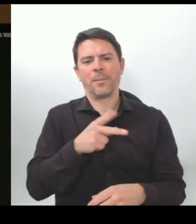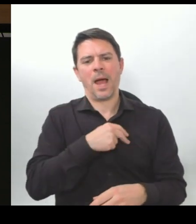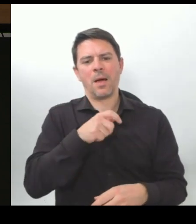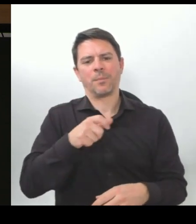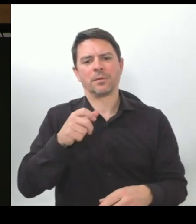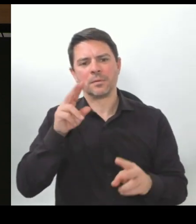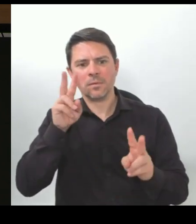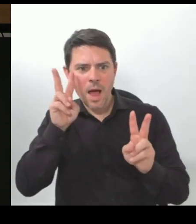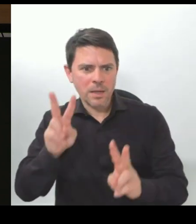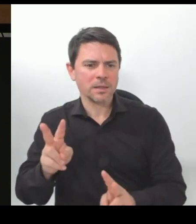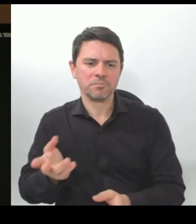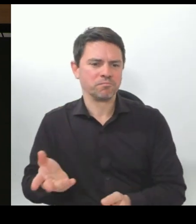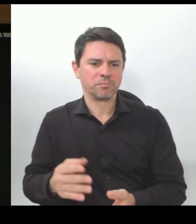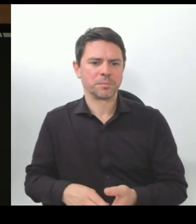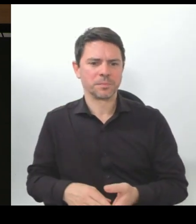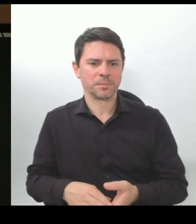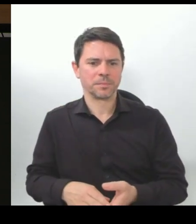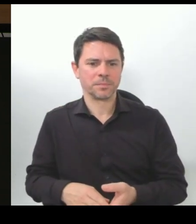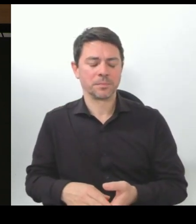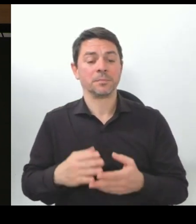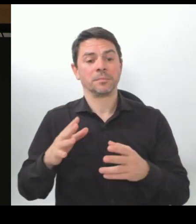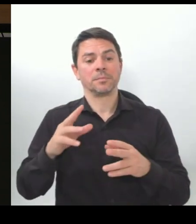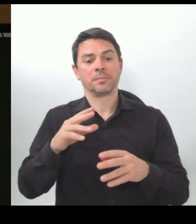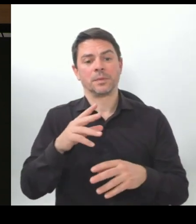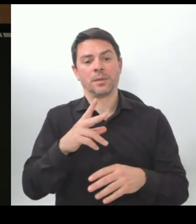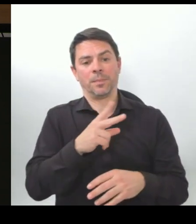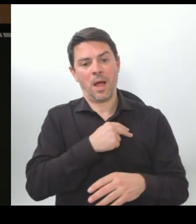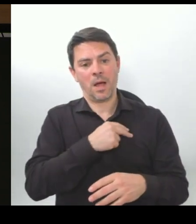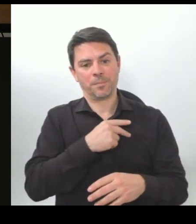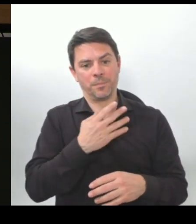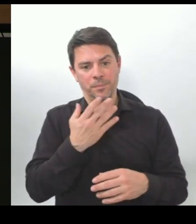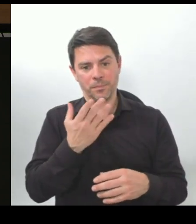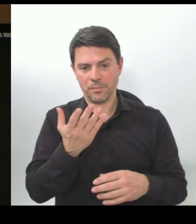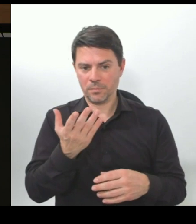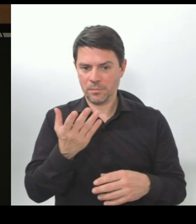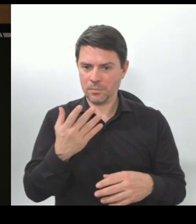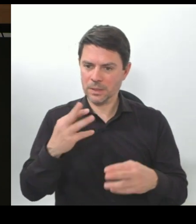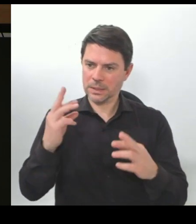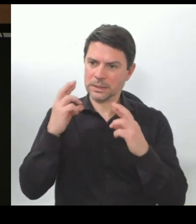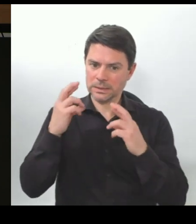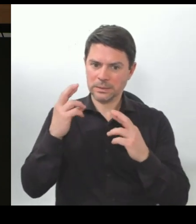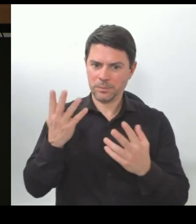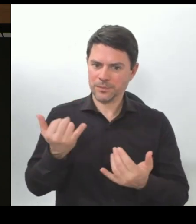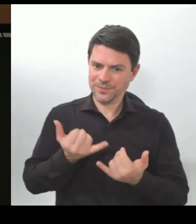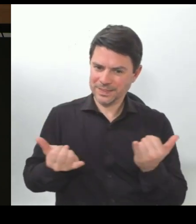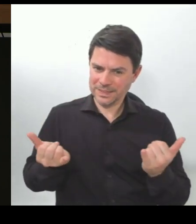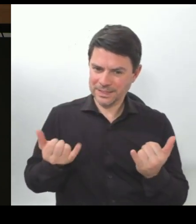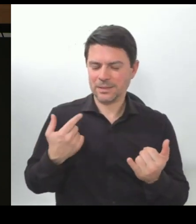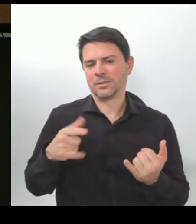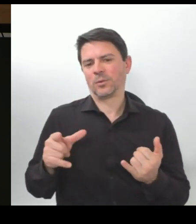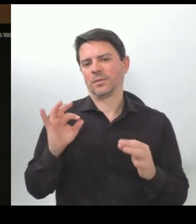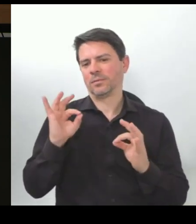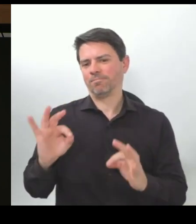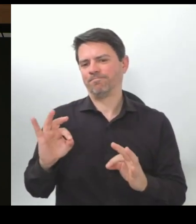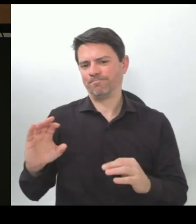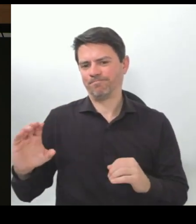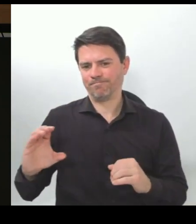Dort wird gerade mal so das Abstandsgebot von 15 %, das Abstandsgebot des Bundesverfassungsgerichts